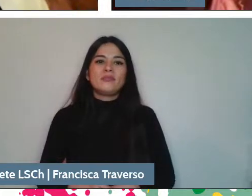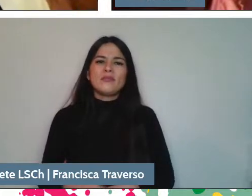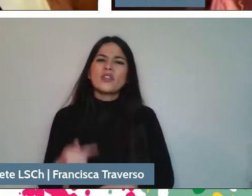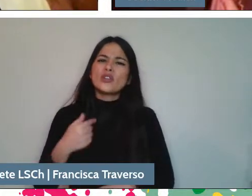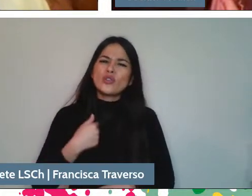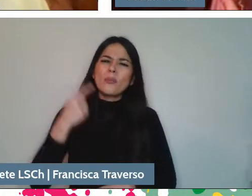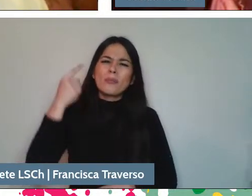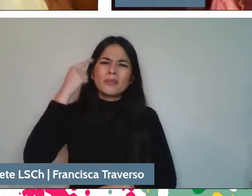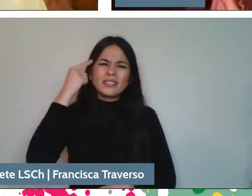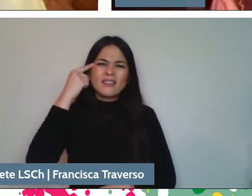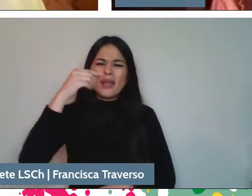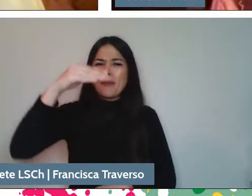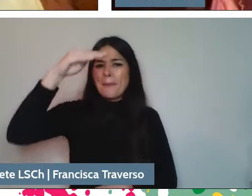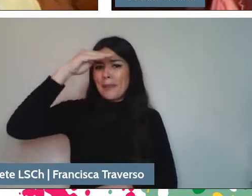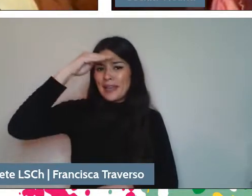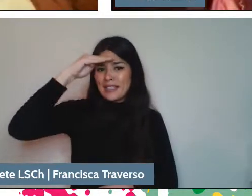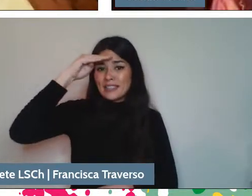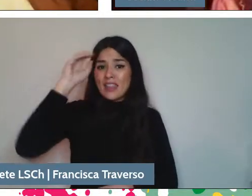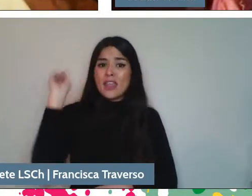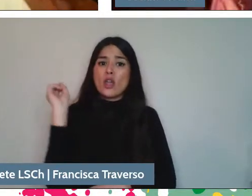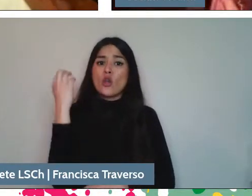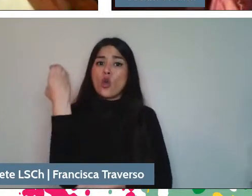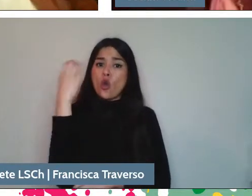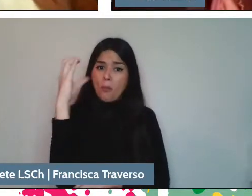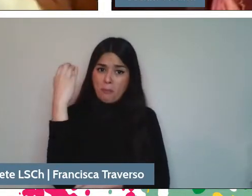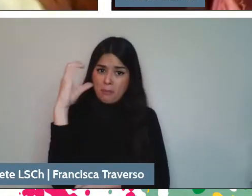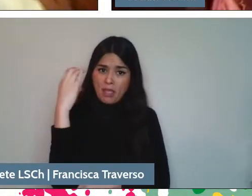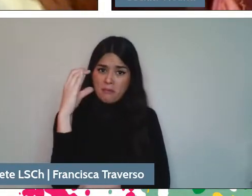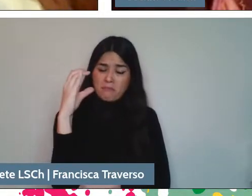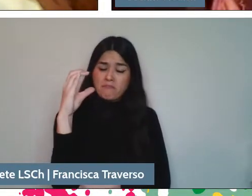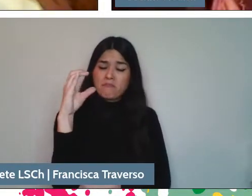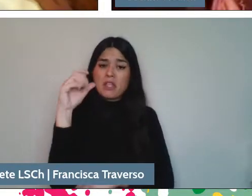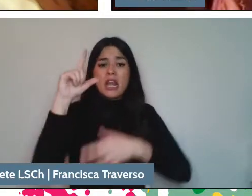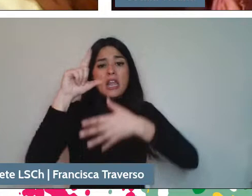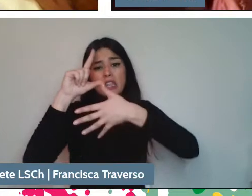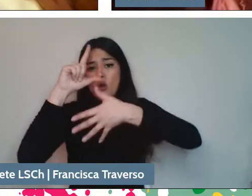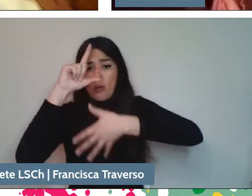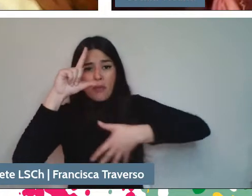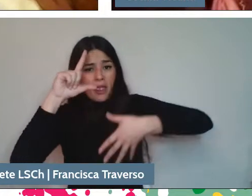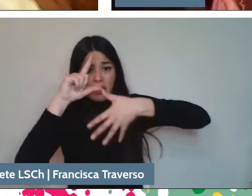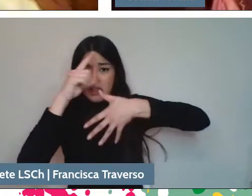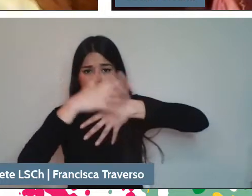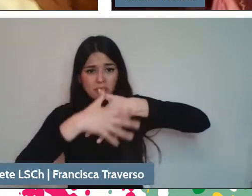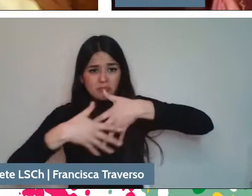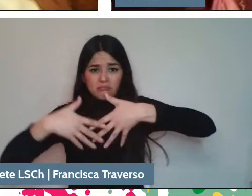colombiana, latinoamericana donde también tiene una experiencia el trabajo colectivo